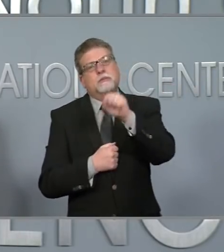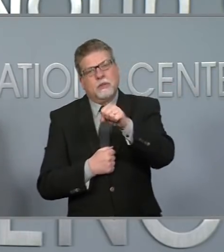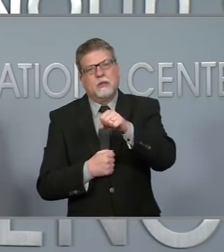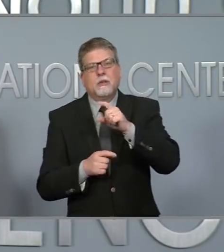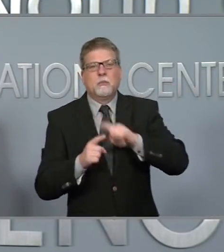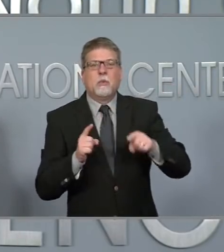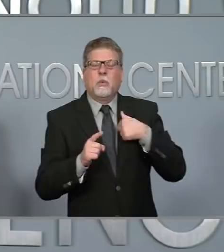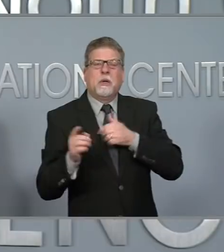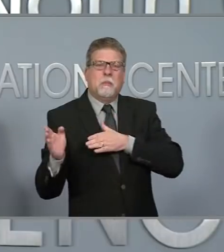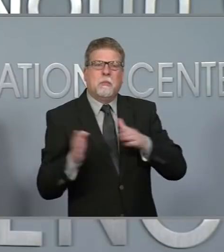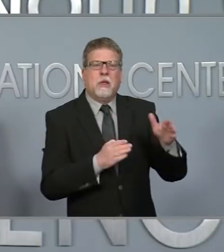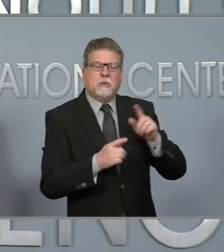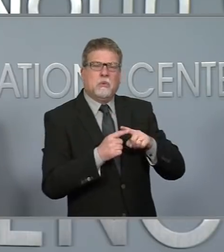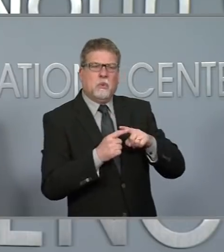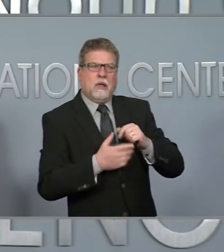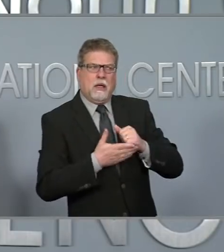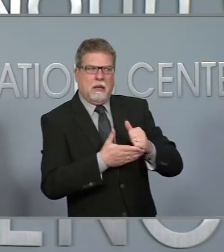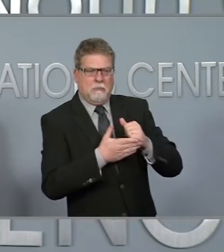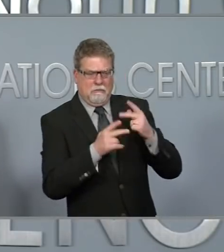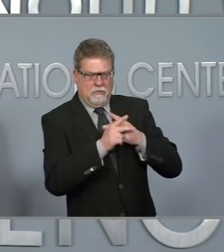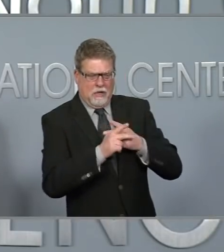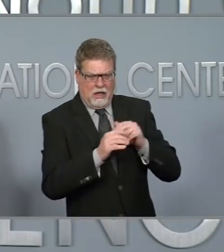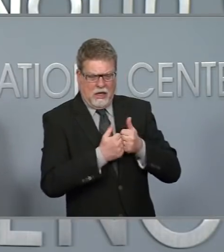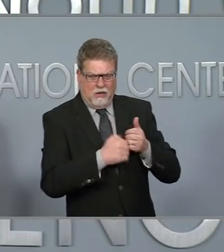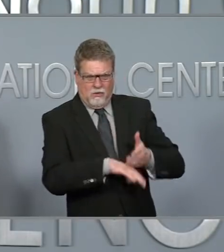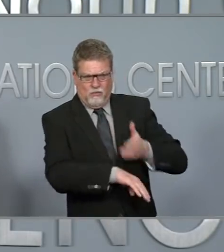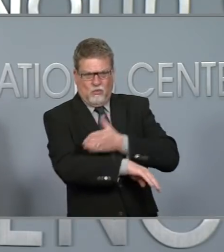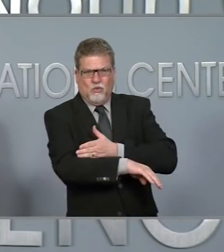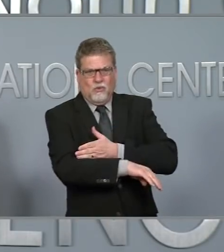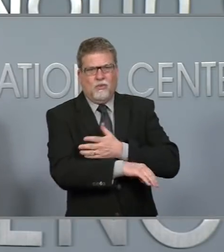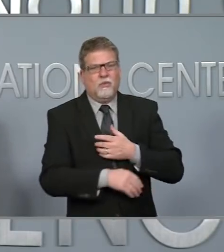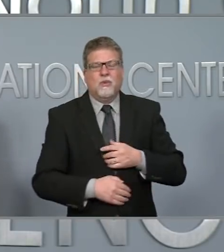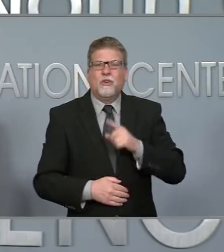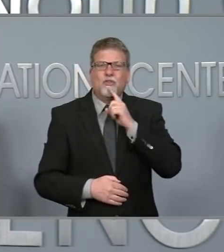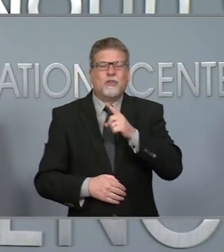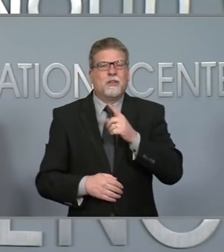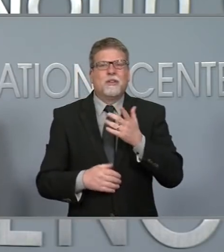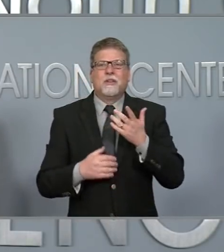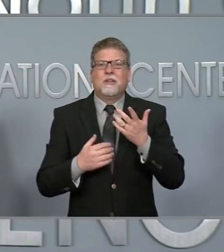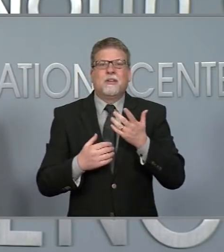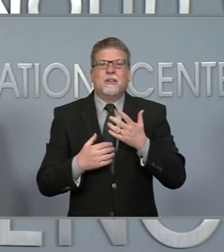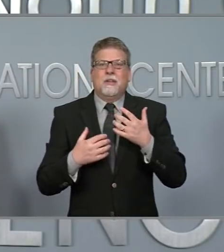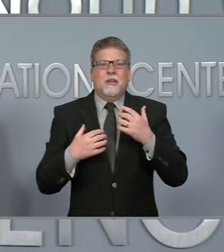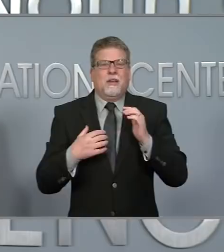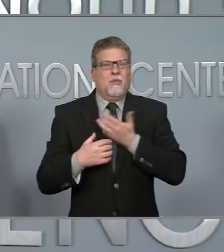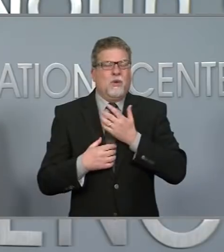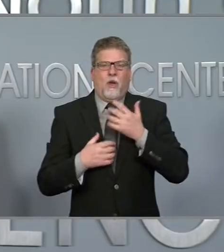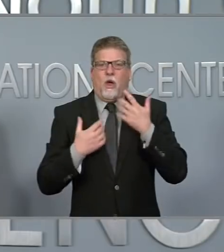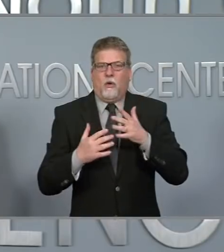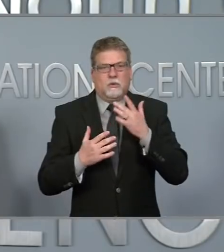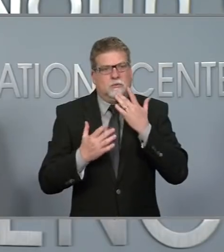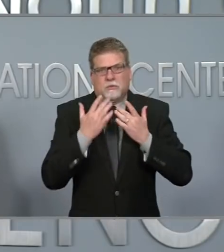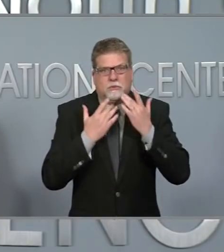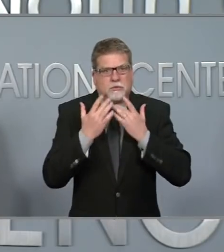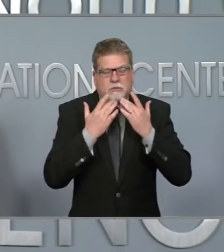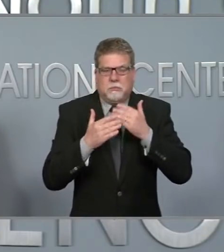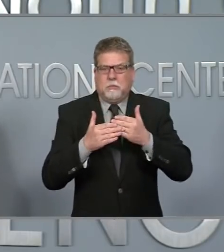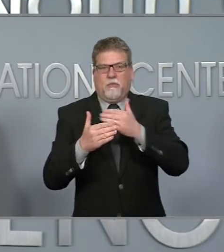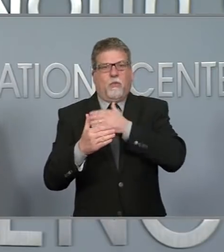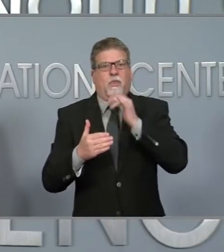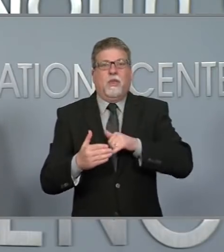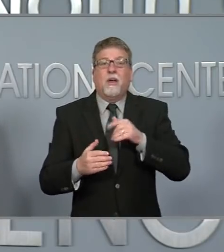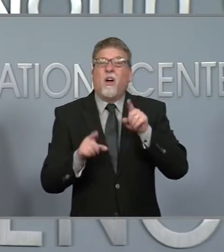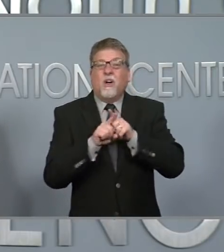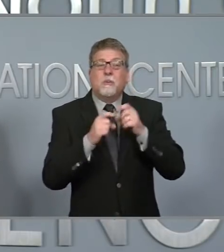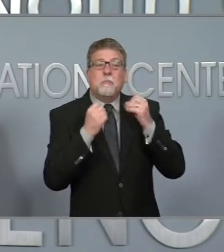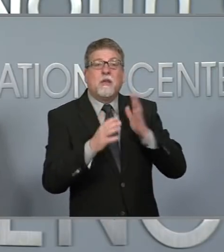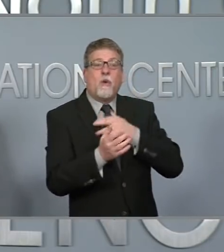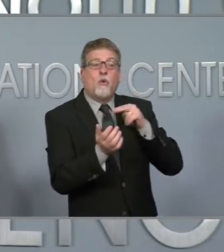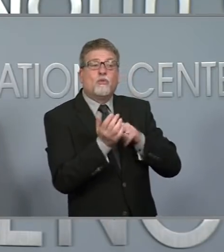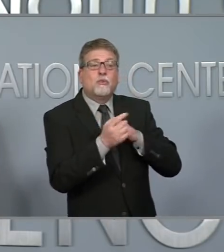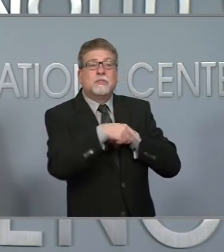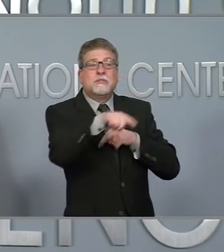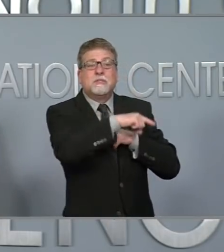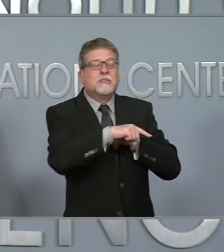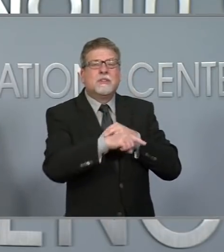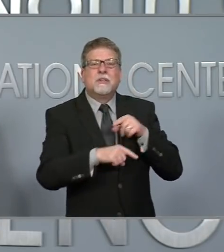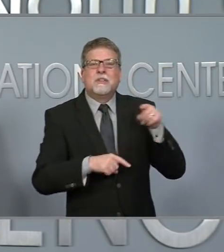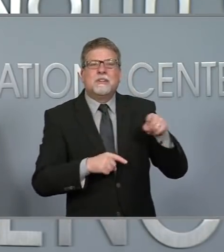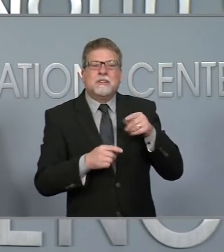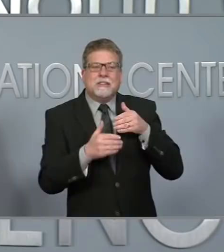estamos trabajando arduamente